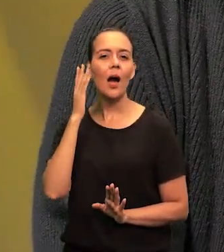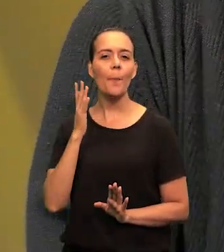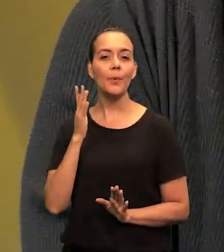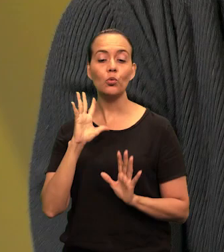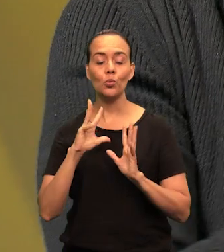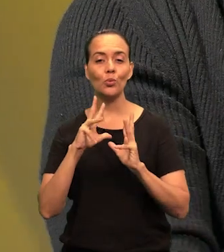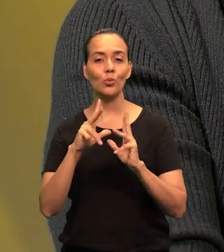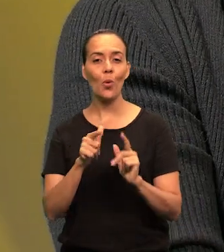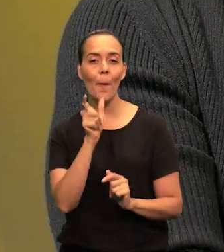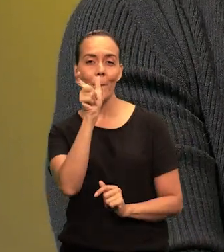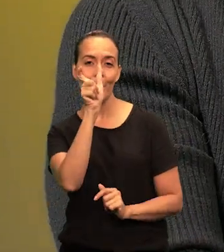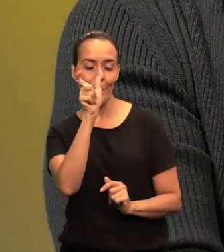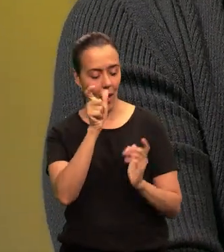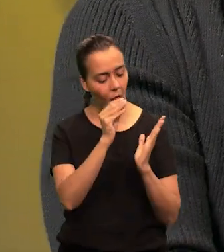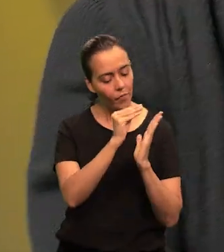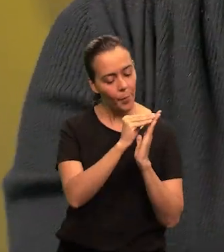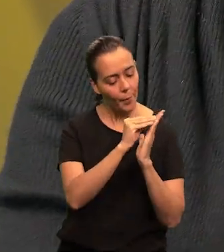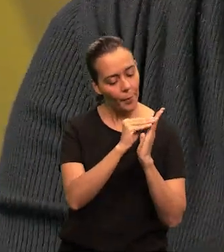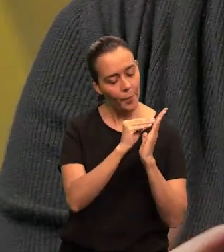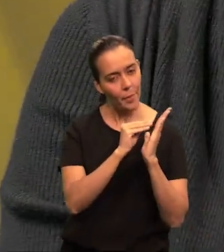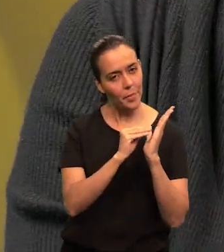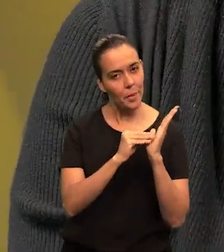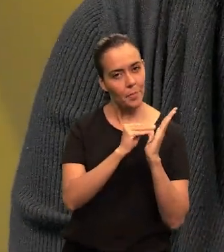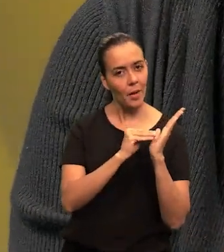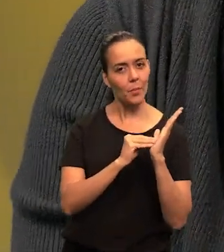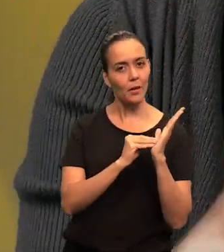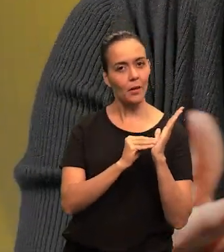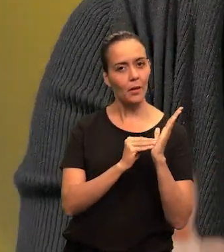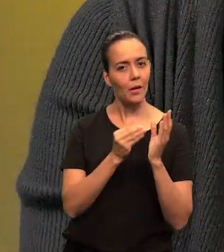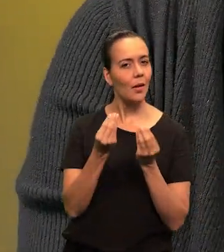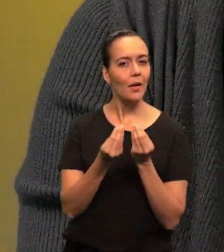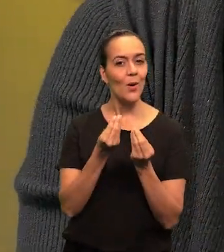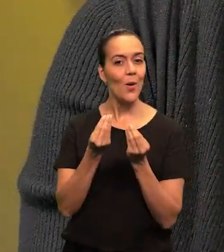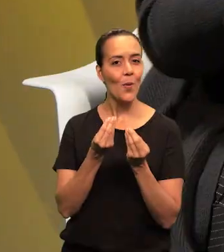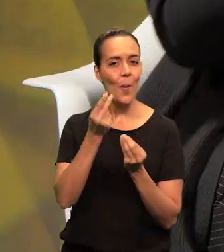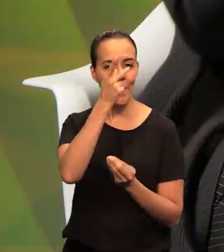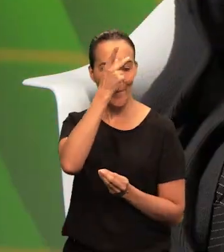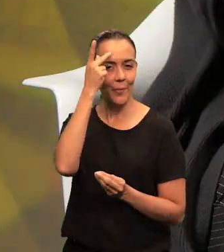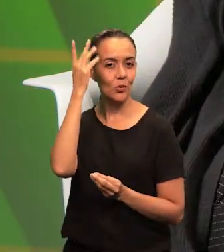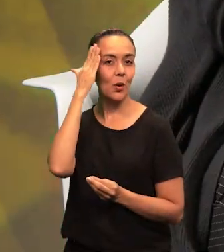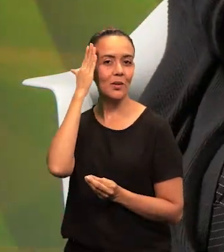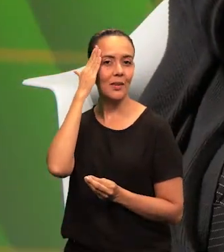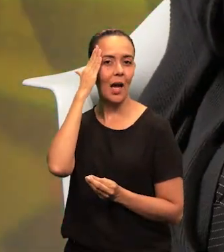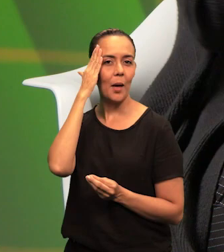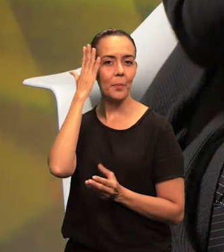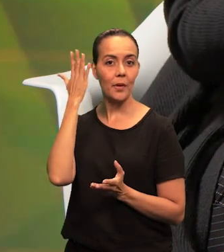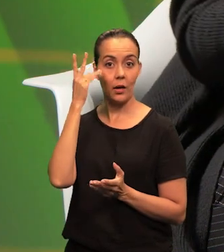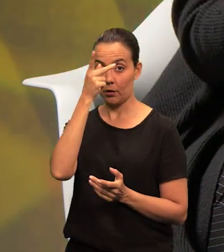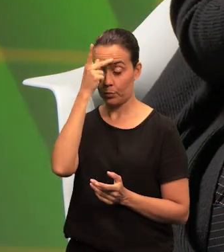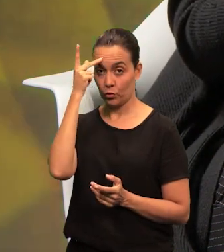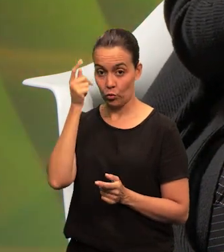Quem é que nomeia, quem é que cria palavras, desde o seu princípio? Os que controlam os corpos.